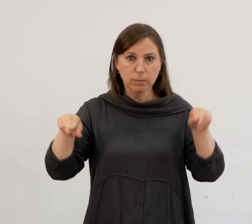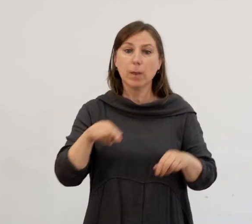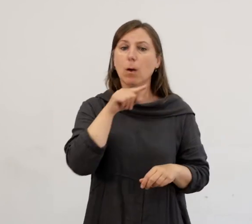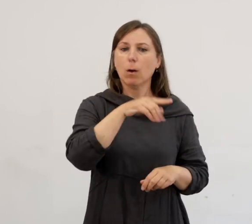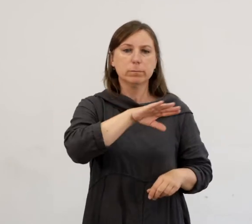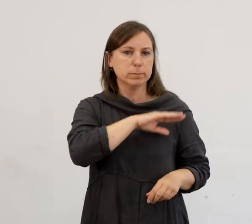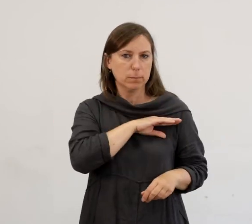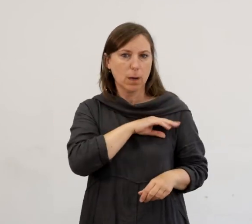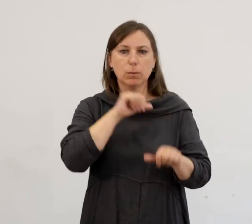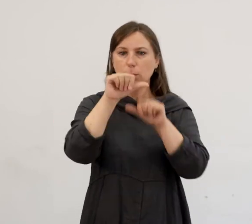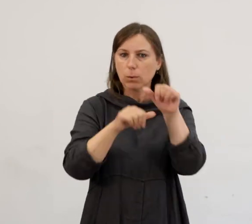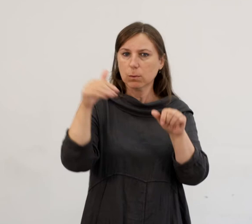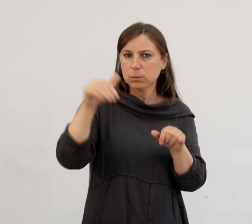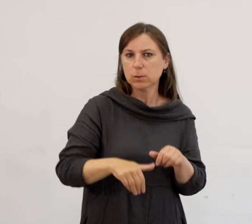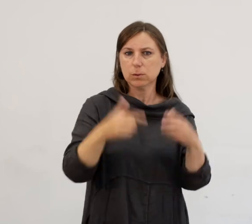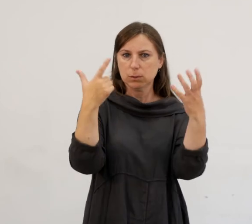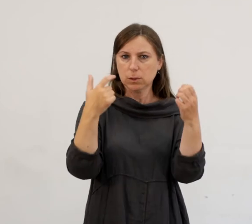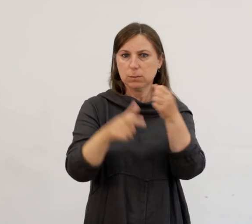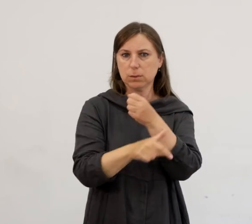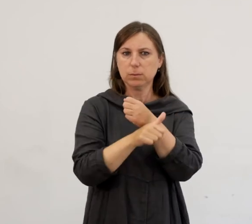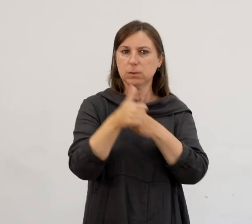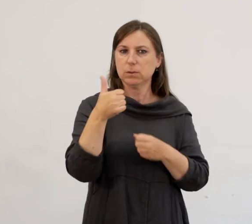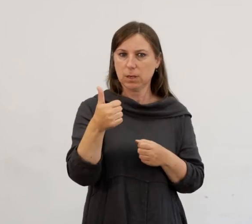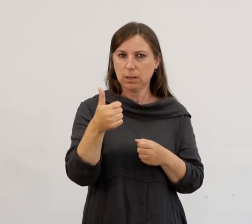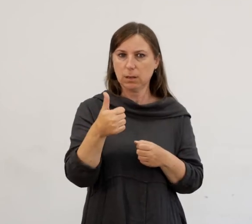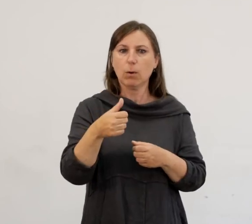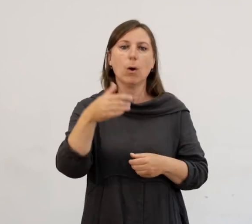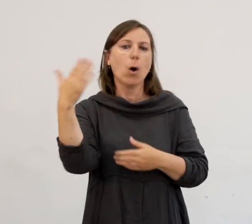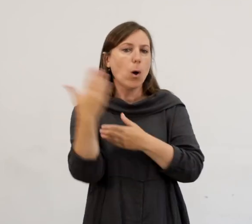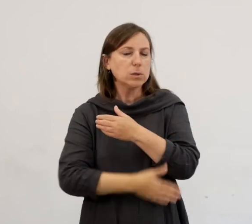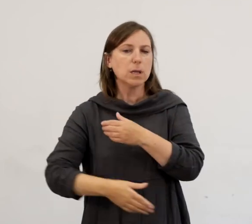Branickich herbu Gryf zmarł w 1771 r.